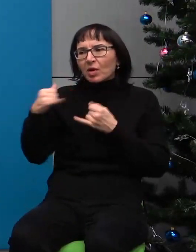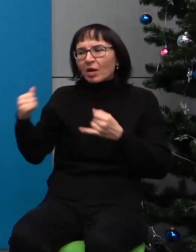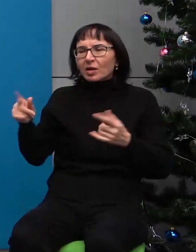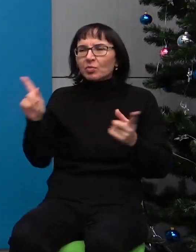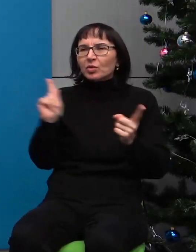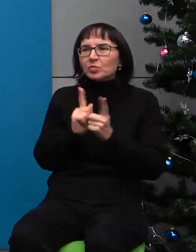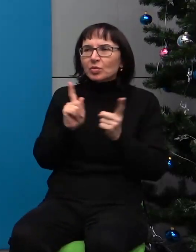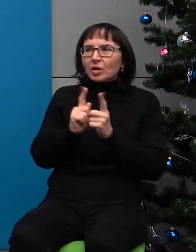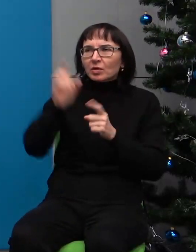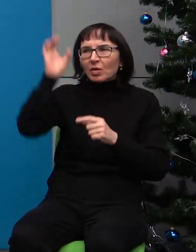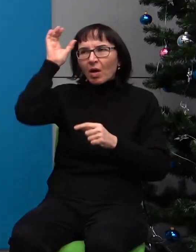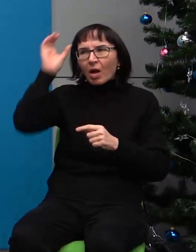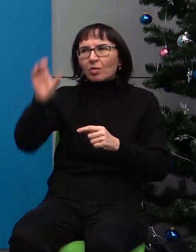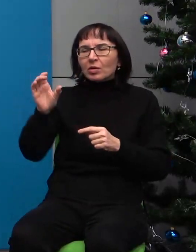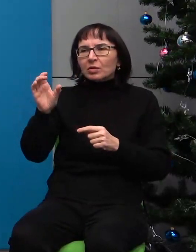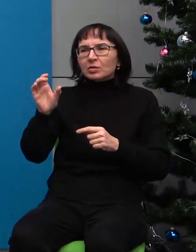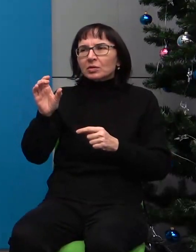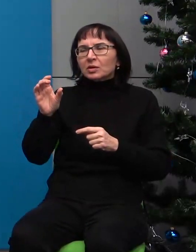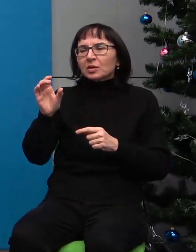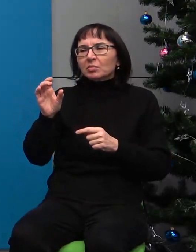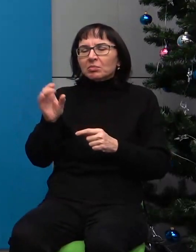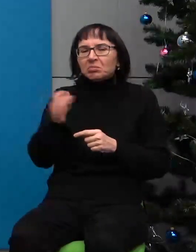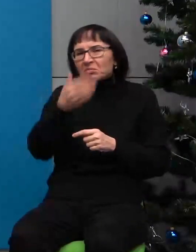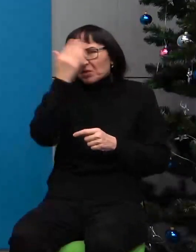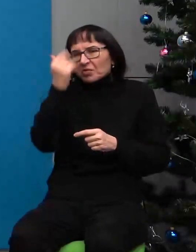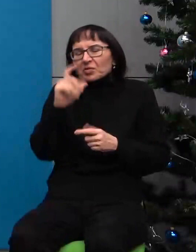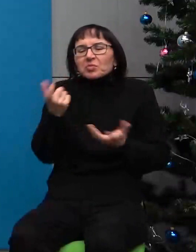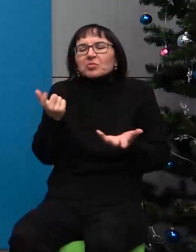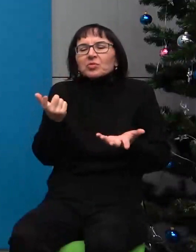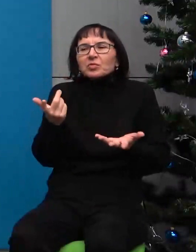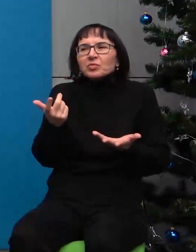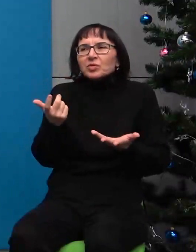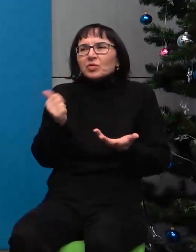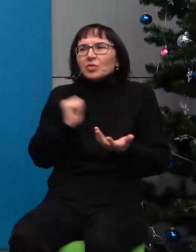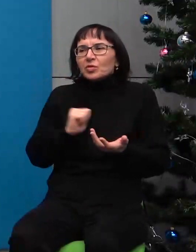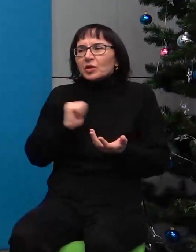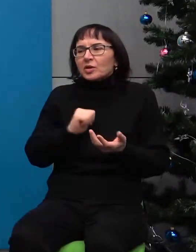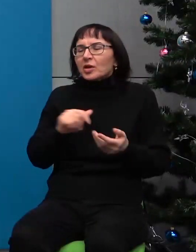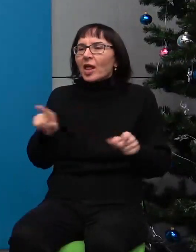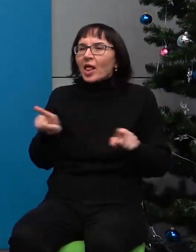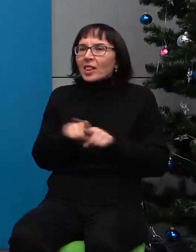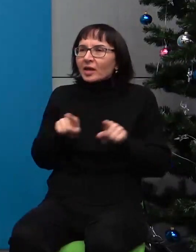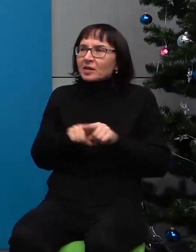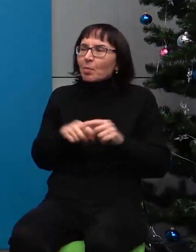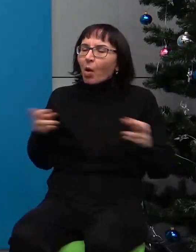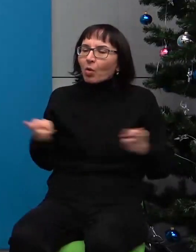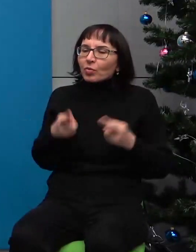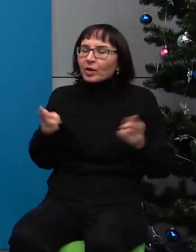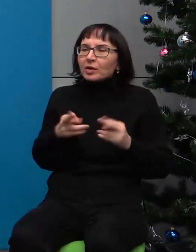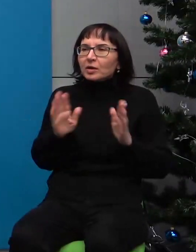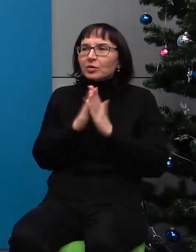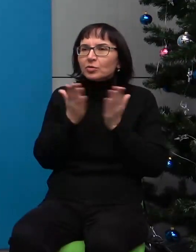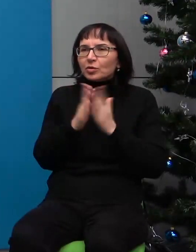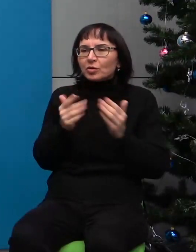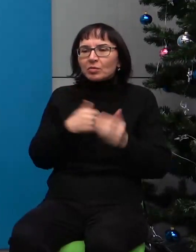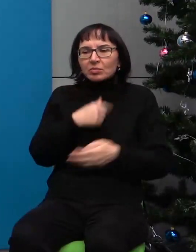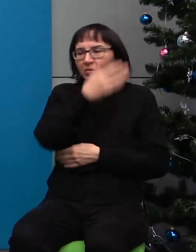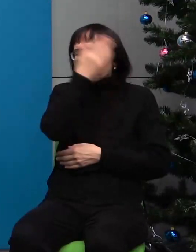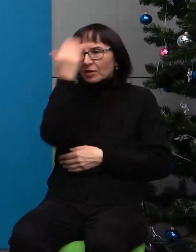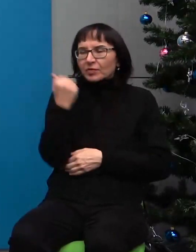nic nie wiedziałem, czego się spodziewać w ogóle, nie. No to jak ja jechałem na targi książki, państwo wiecie, są takie, ja nie wiedziałem.